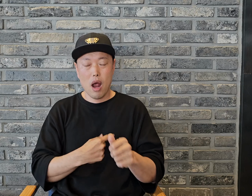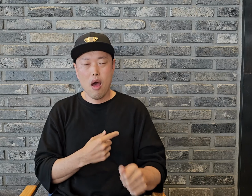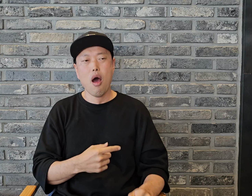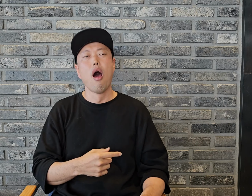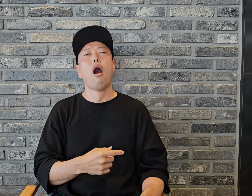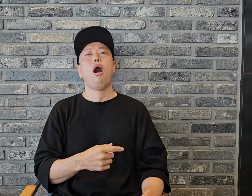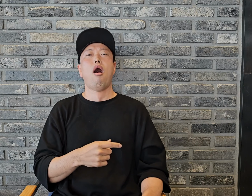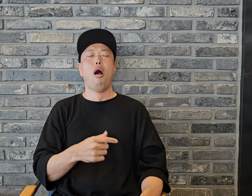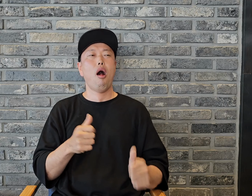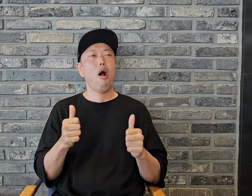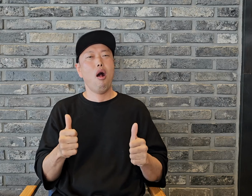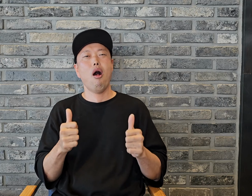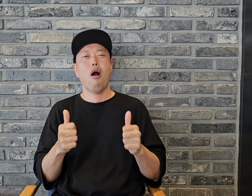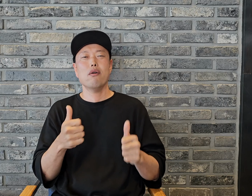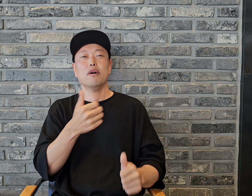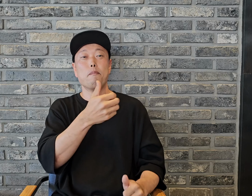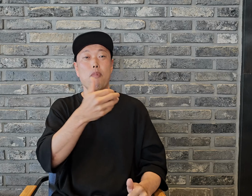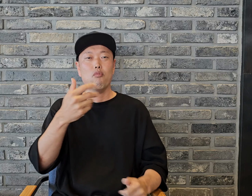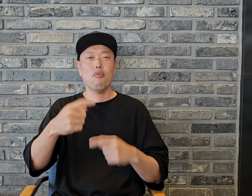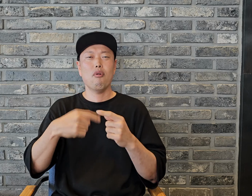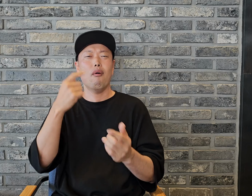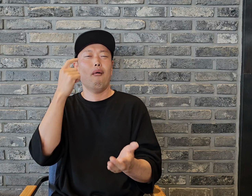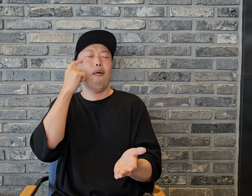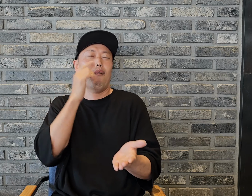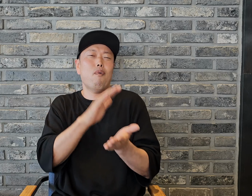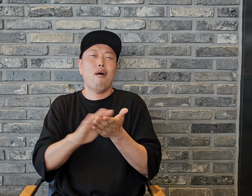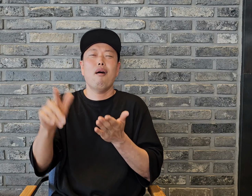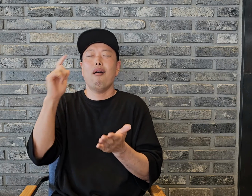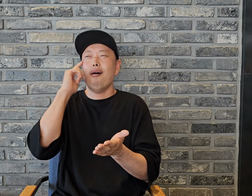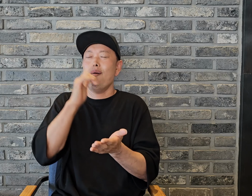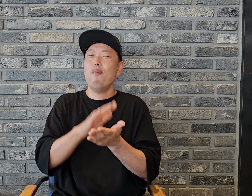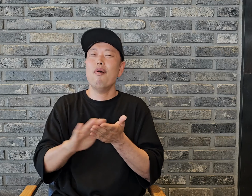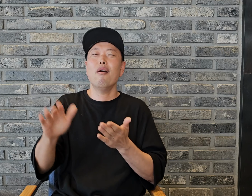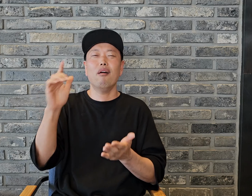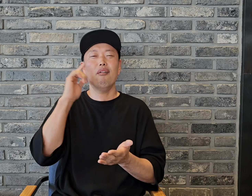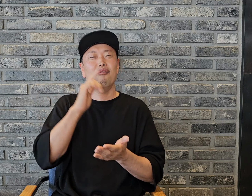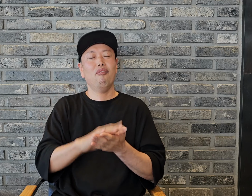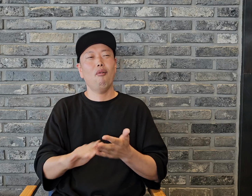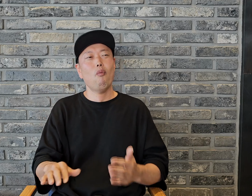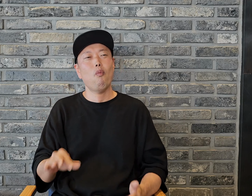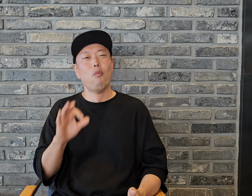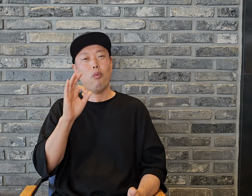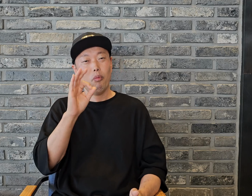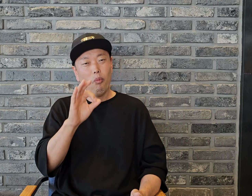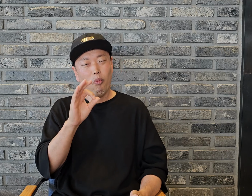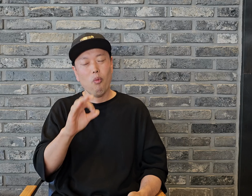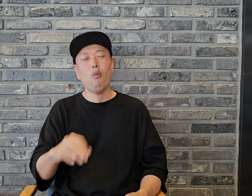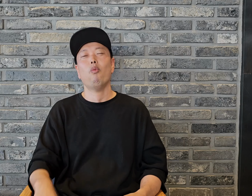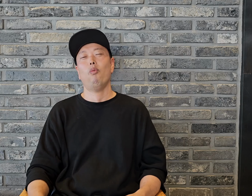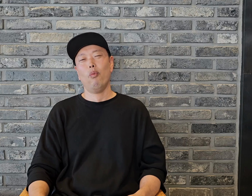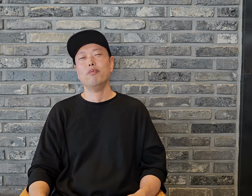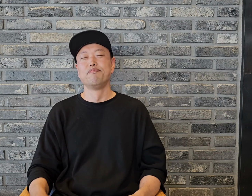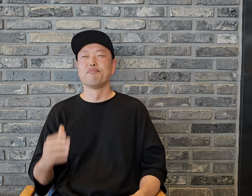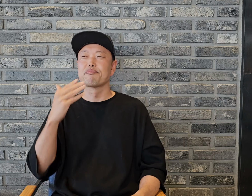의미 전달이 명확해서 좋다고 말씀해 주시더라고요